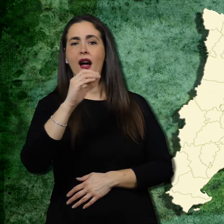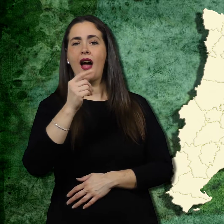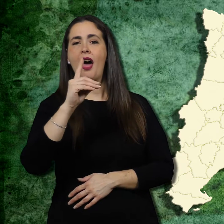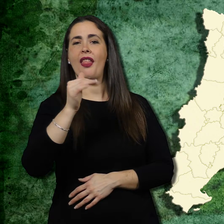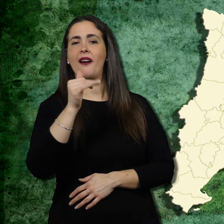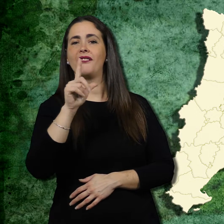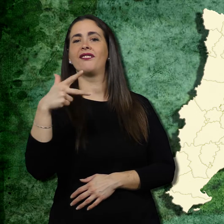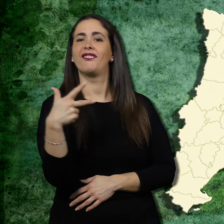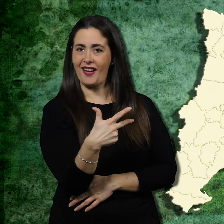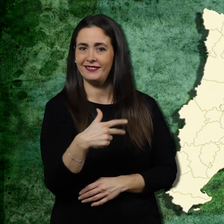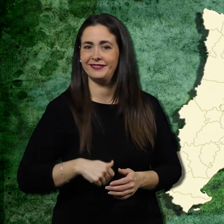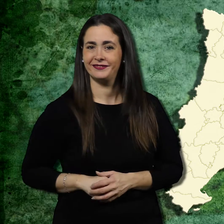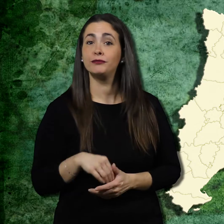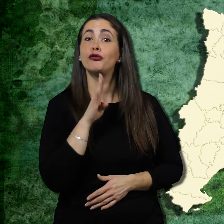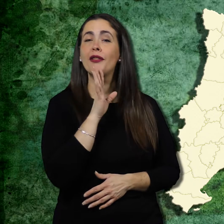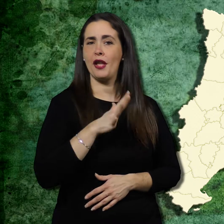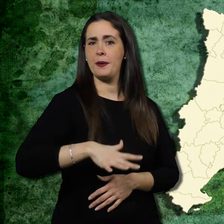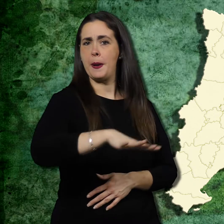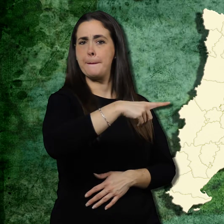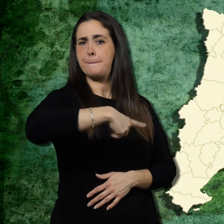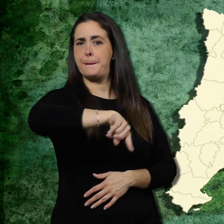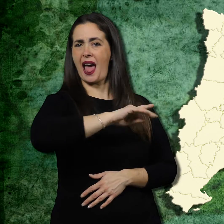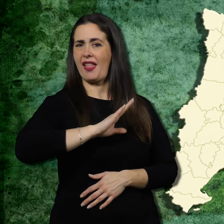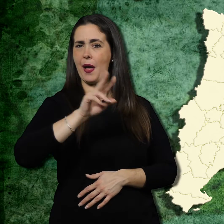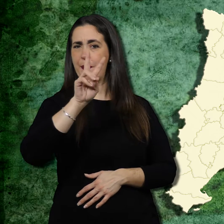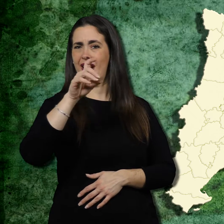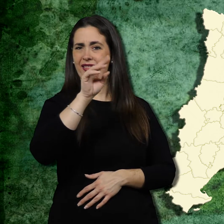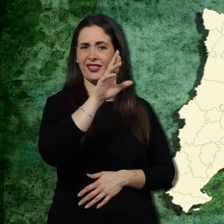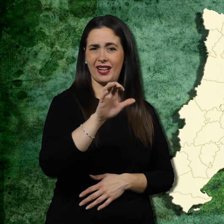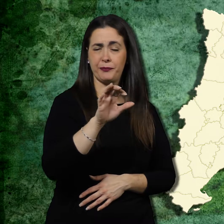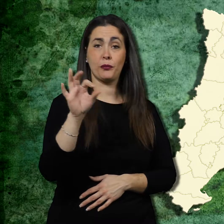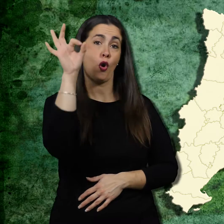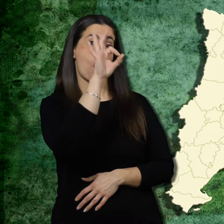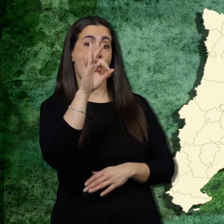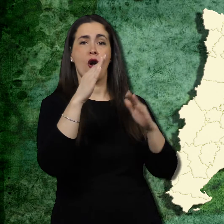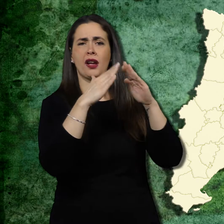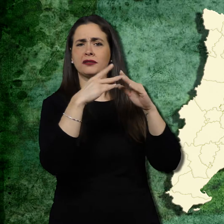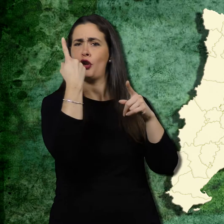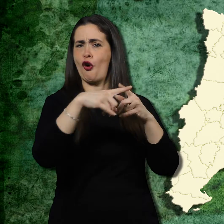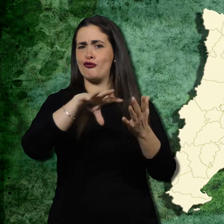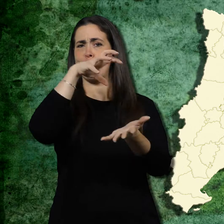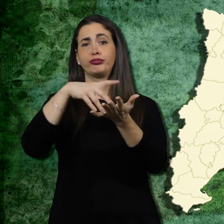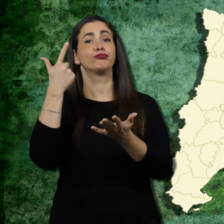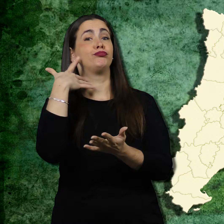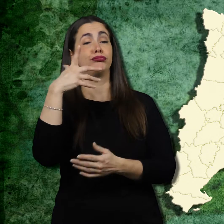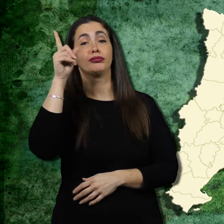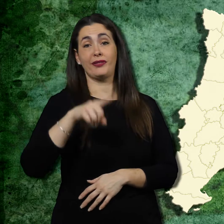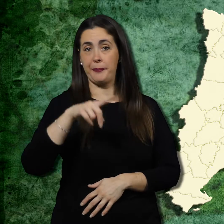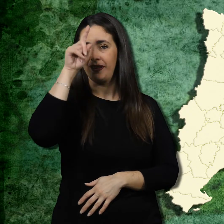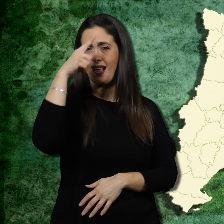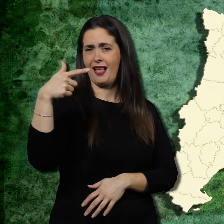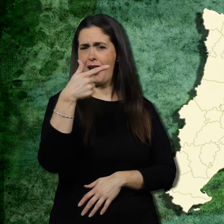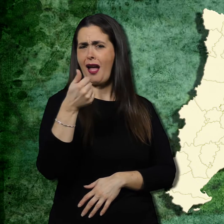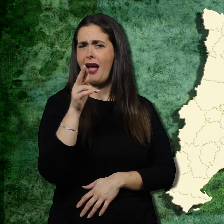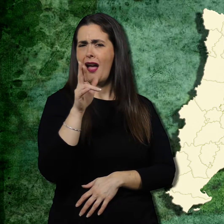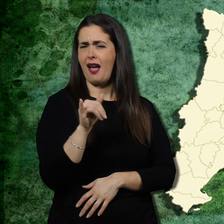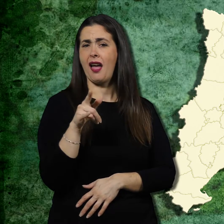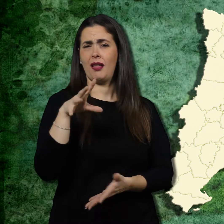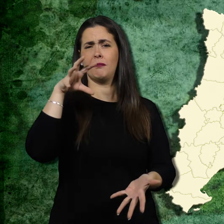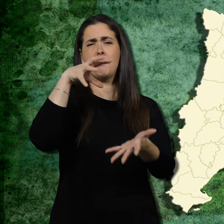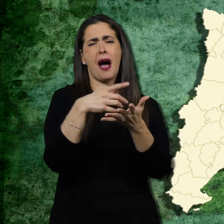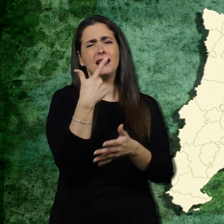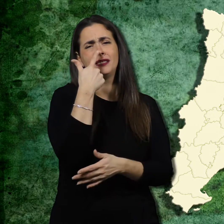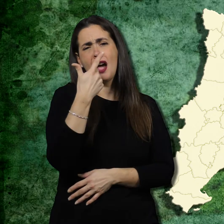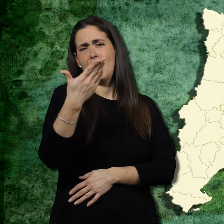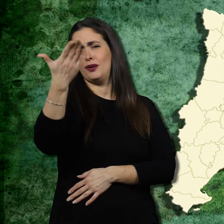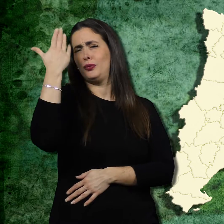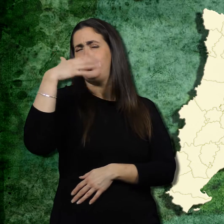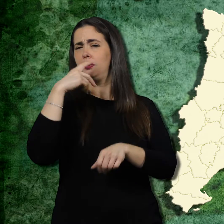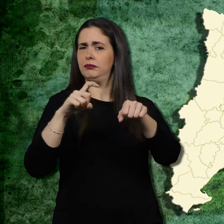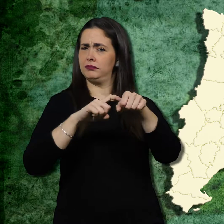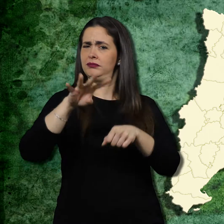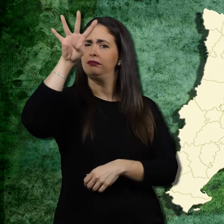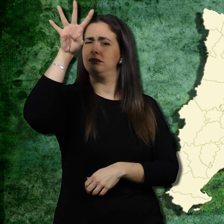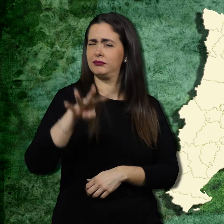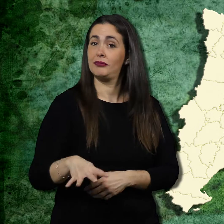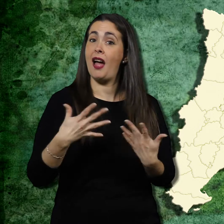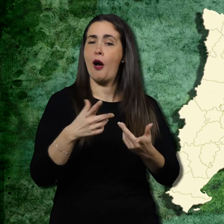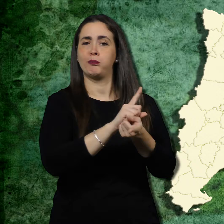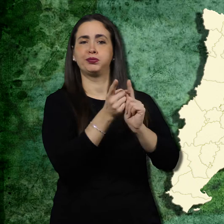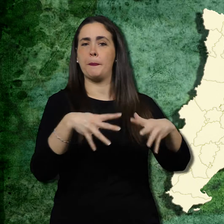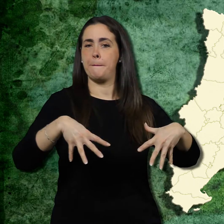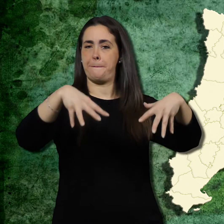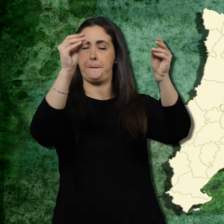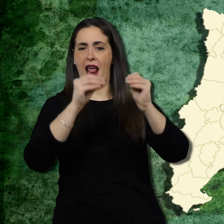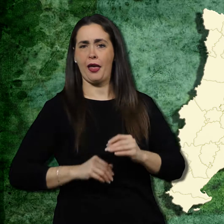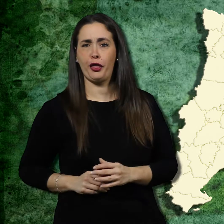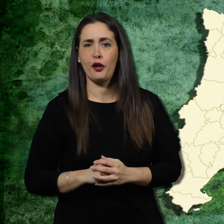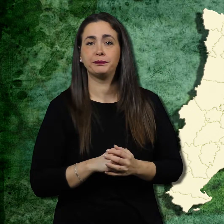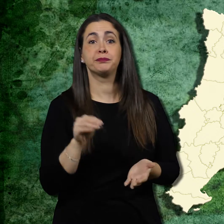a la plaça de Vendre, o la Casa Garí, una antiga masia catalana transformada en palau.